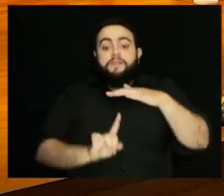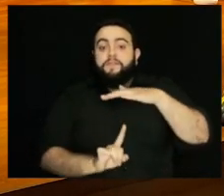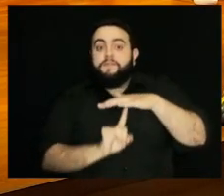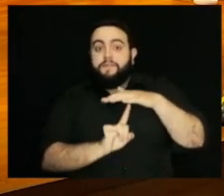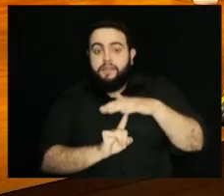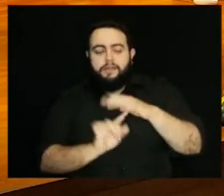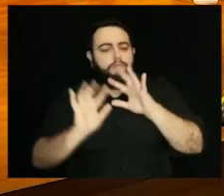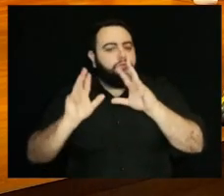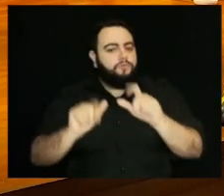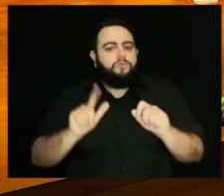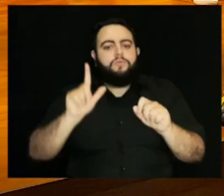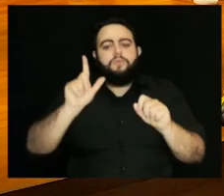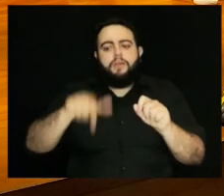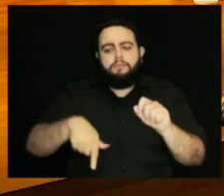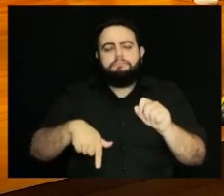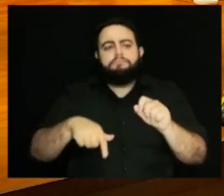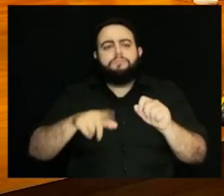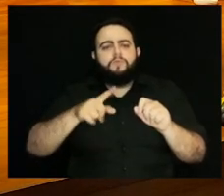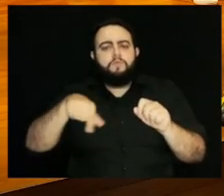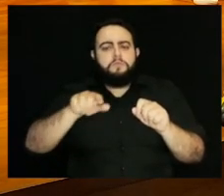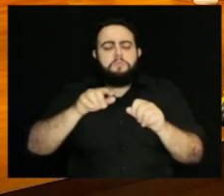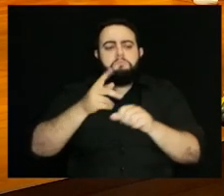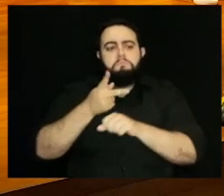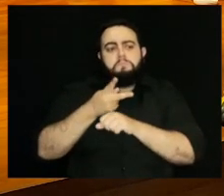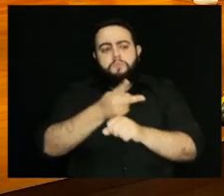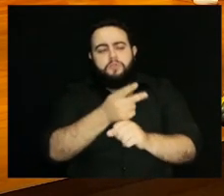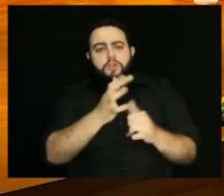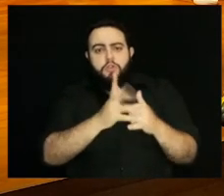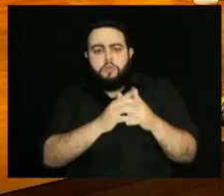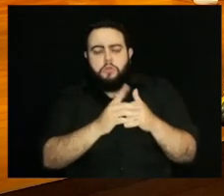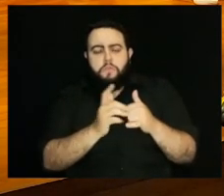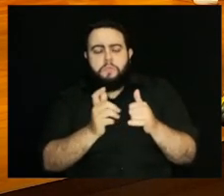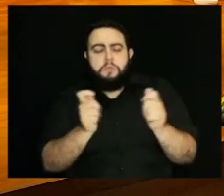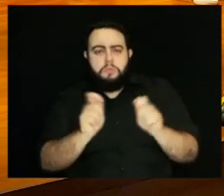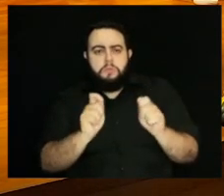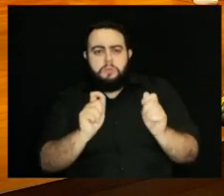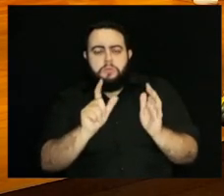humanizado, vocês procurem depois no YouTube que é impressionante. No YouTube não, no Google tem as